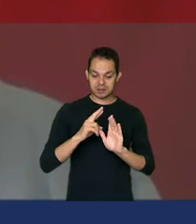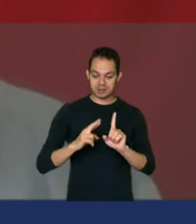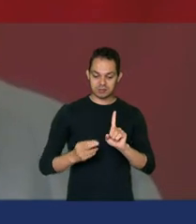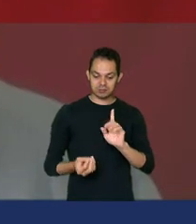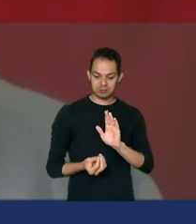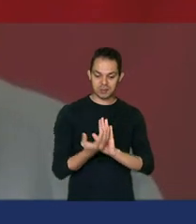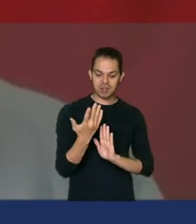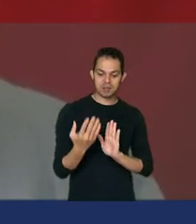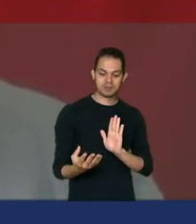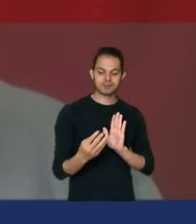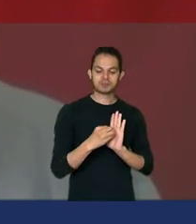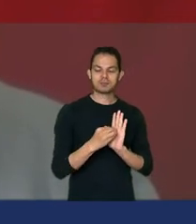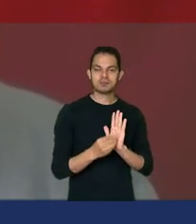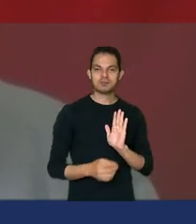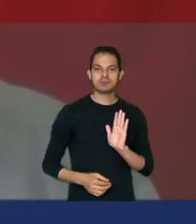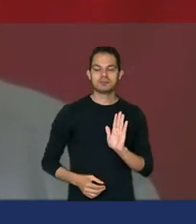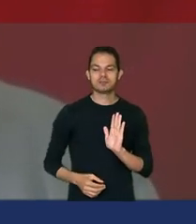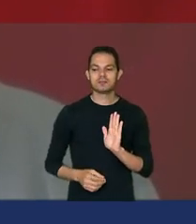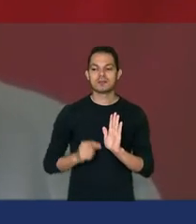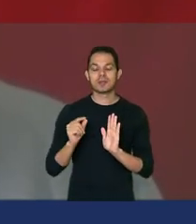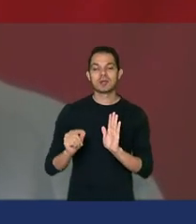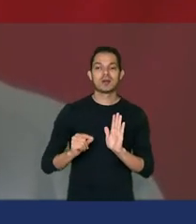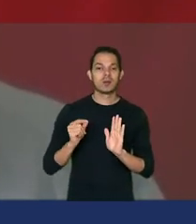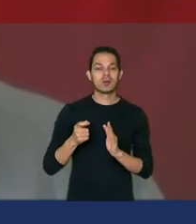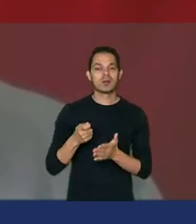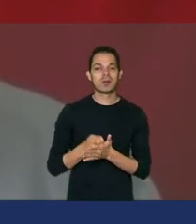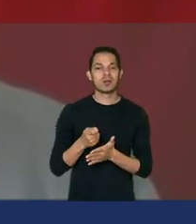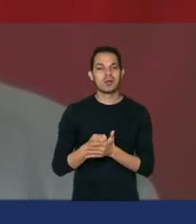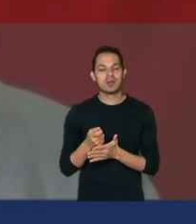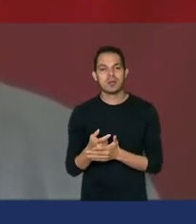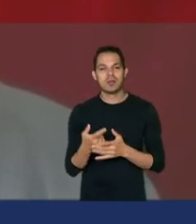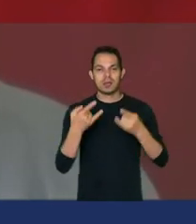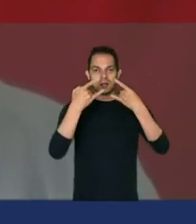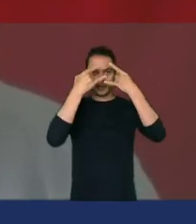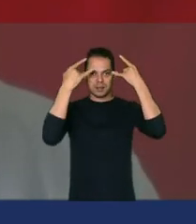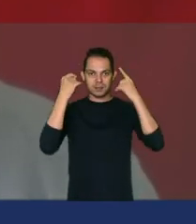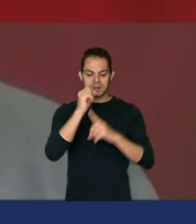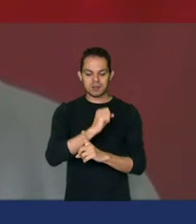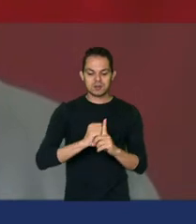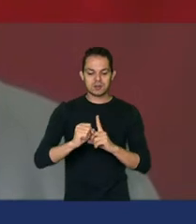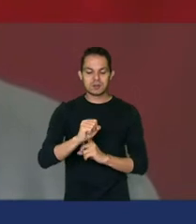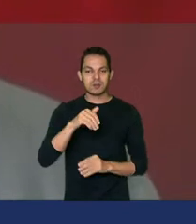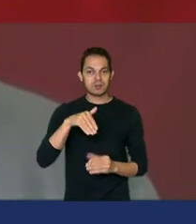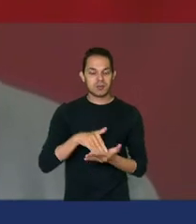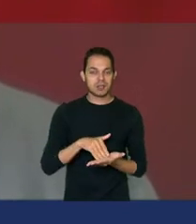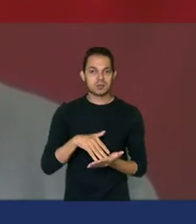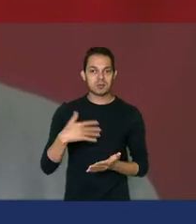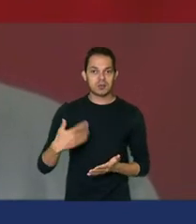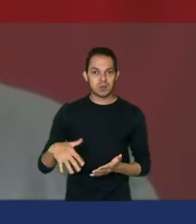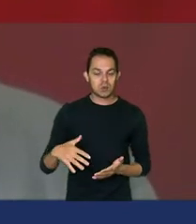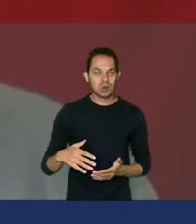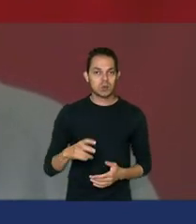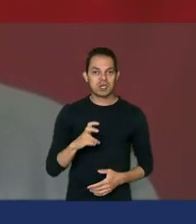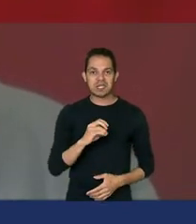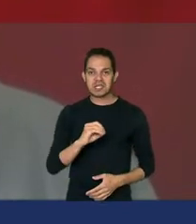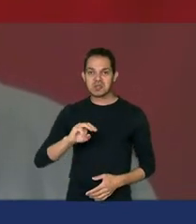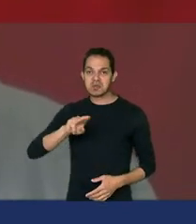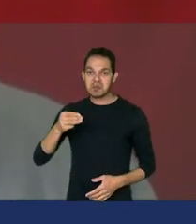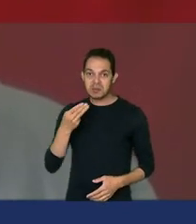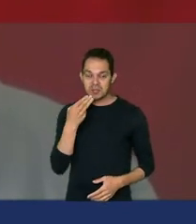SEJA, OS REQUISITOS PROPOSTOS PELO RELATOR, A SABER, É A EXIGÊNCIA DE CAPITAL SOCIAL MÍ NIMO, EXPRESSIVO, NÃO É